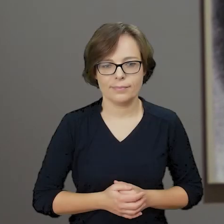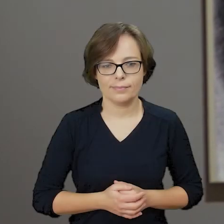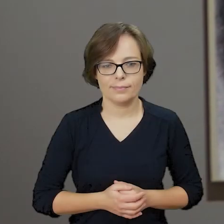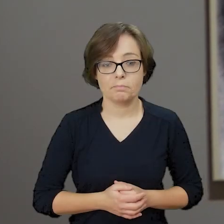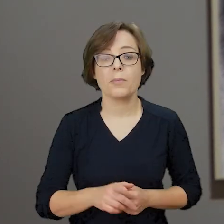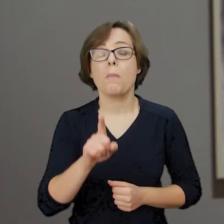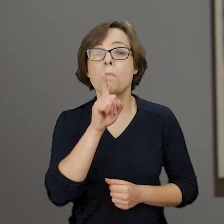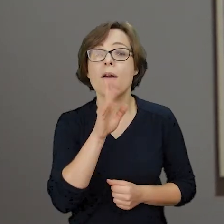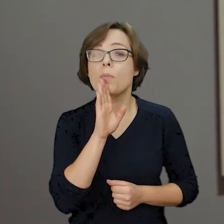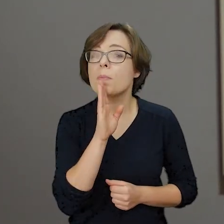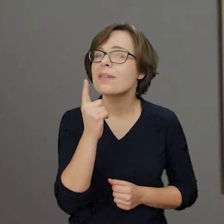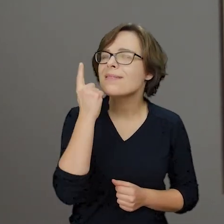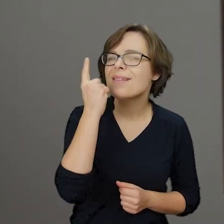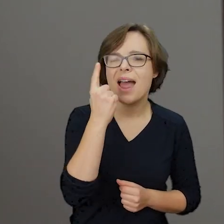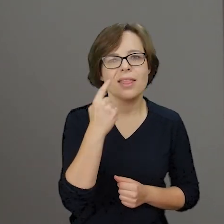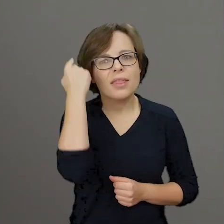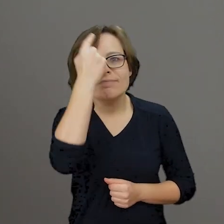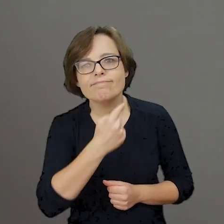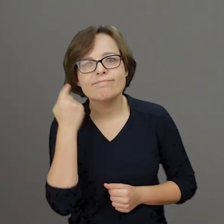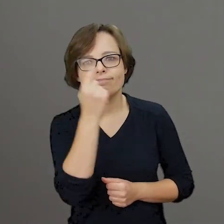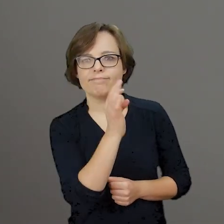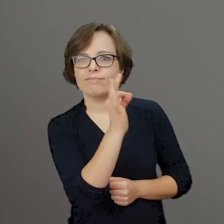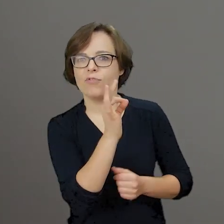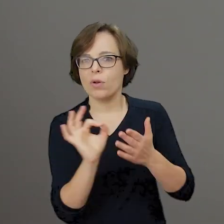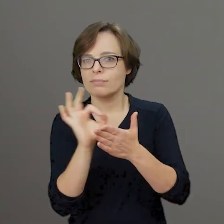Prawdopodobnie jedyny wizerunek Gaona z Wilna, który powstał za jego życia,